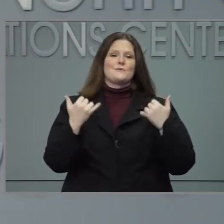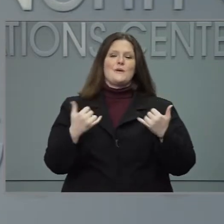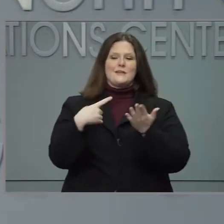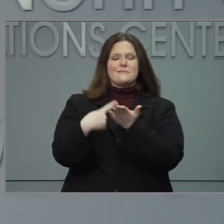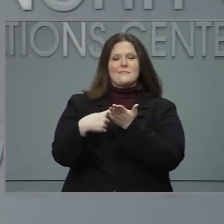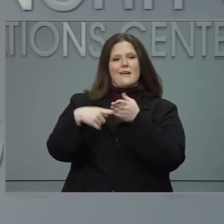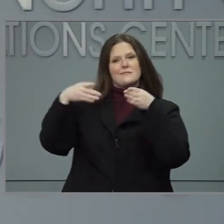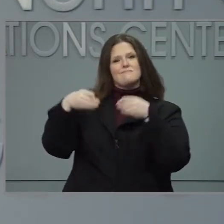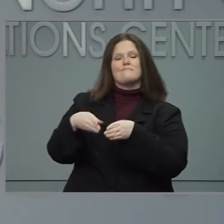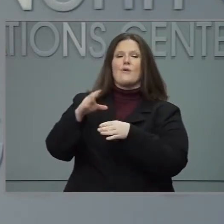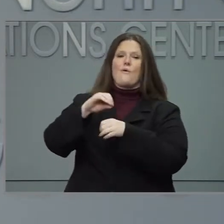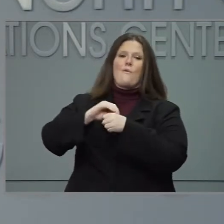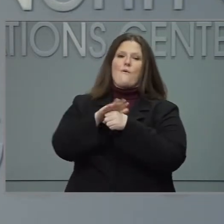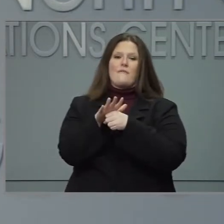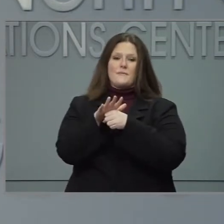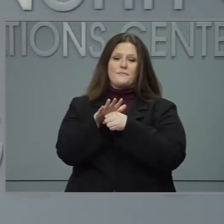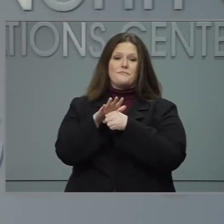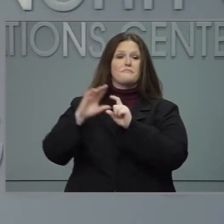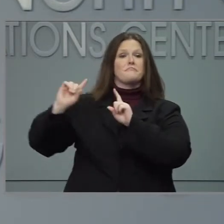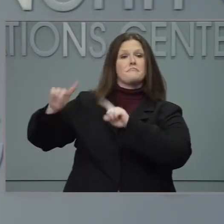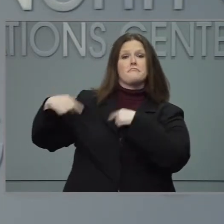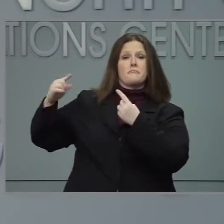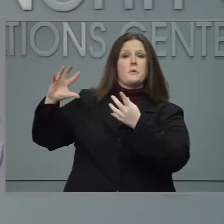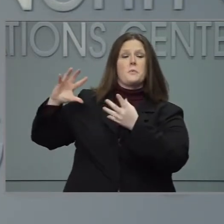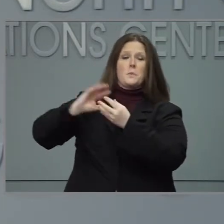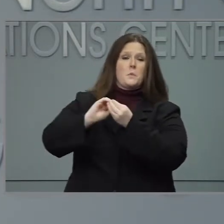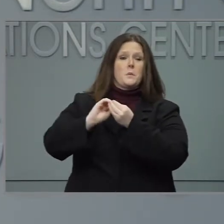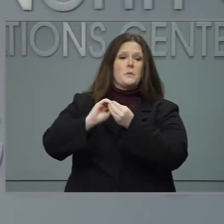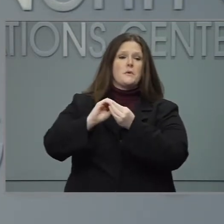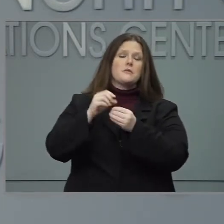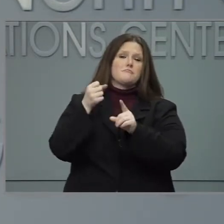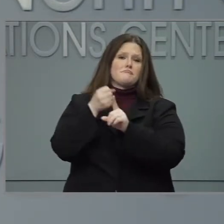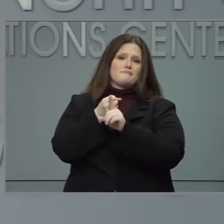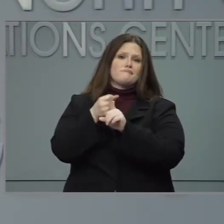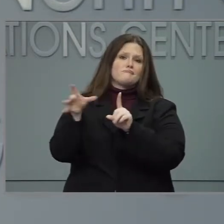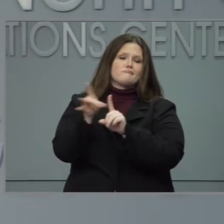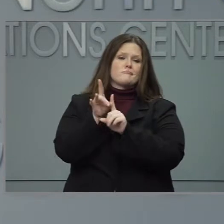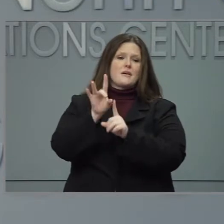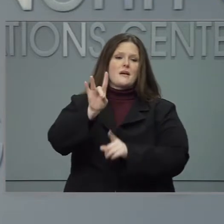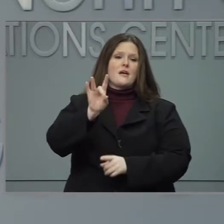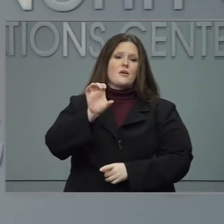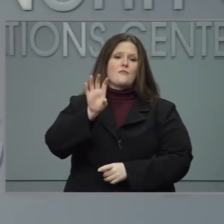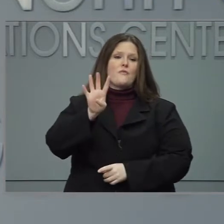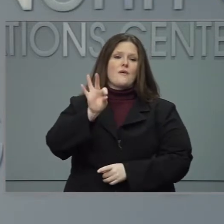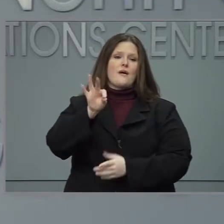diecinueve el día de hoy hemos tenido ochocientos cuarenta y nueve mil seiscientos treinta